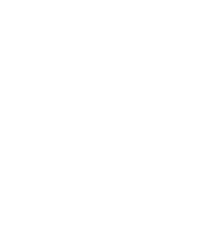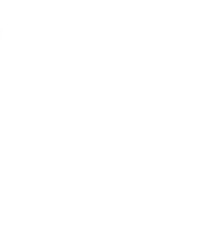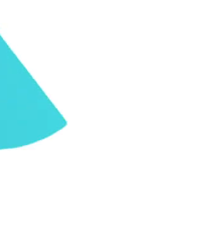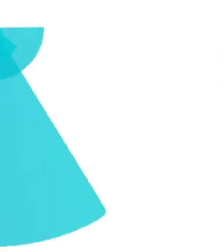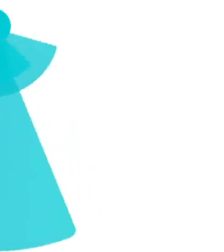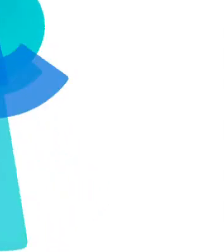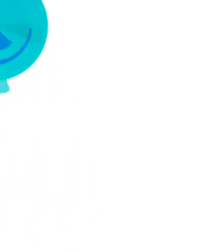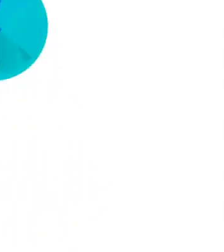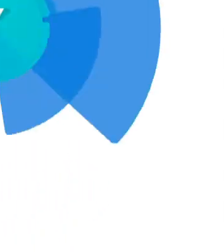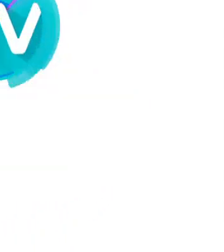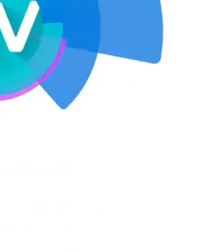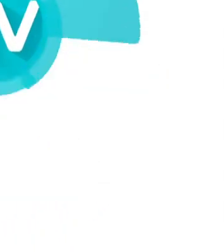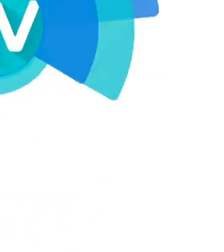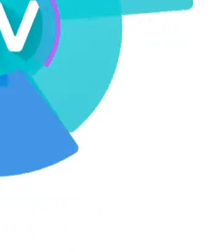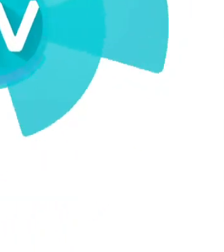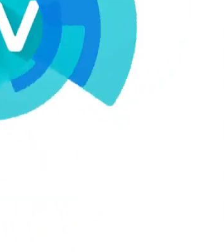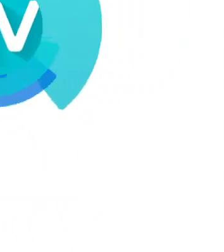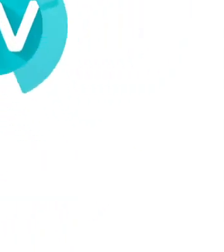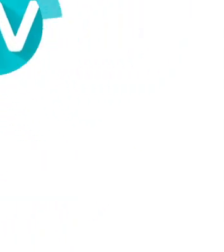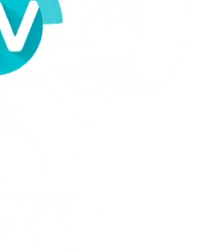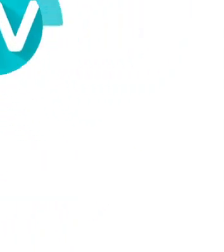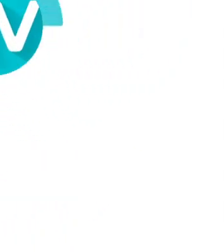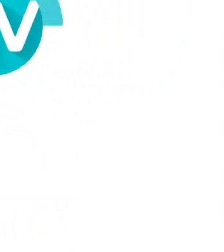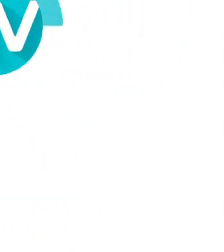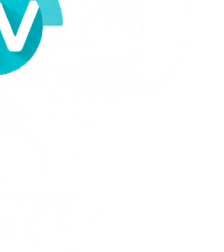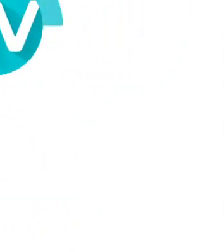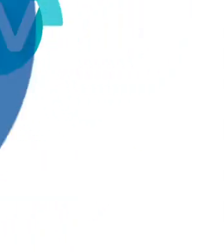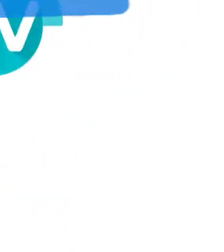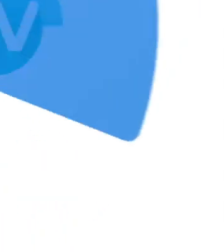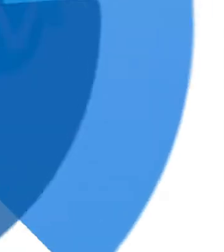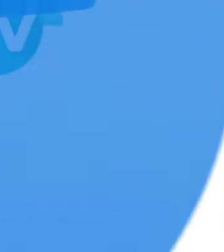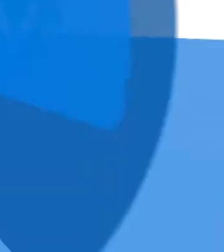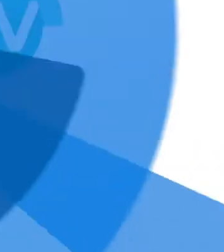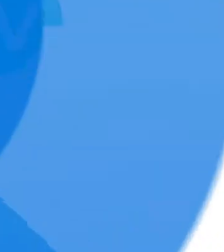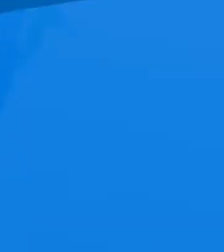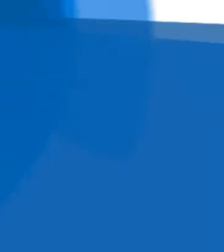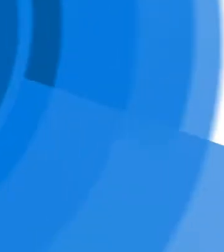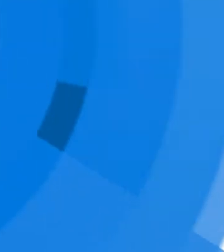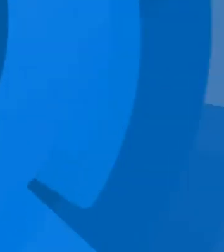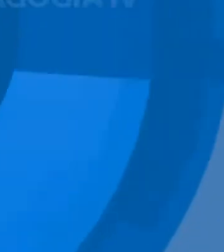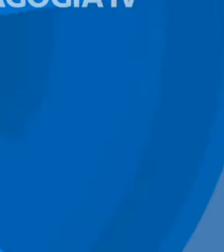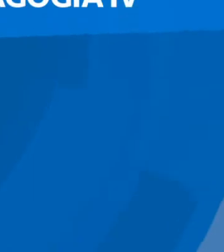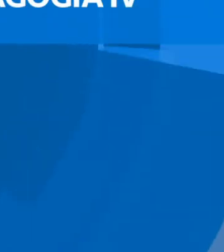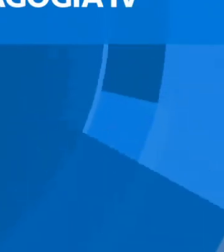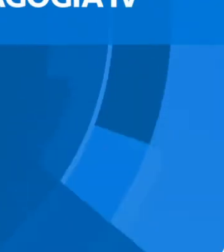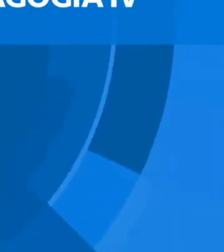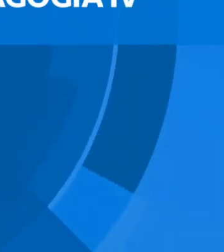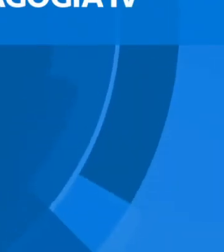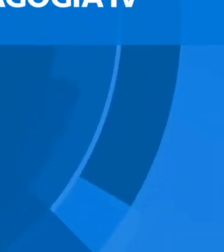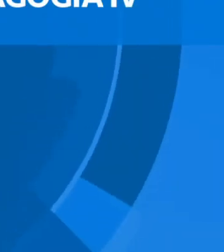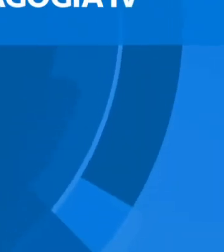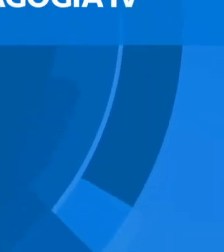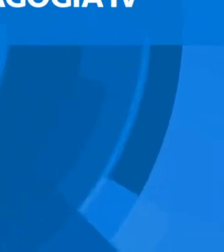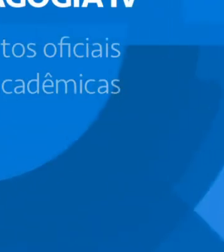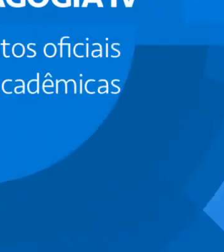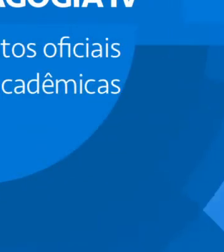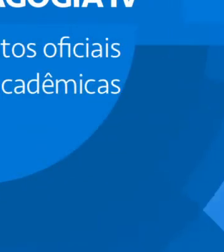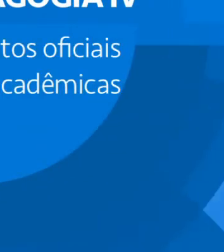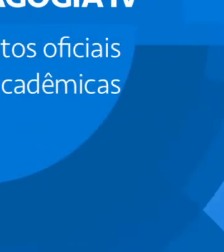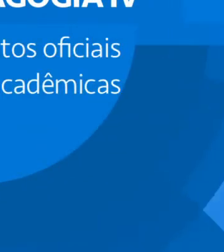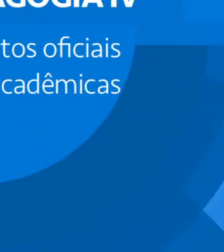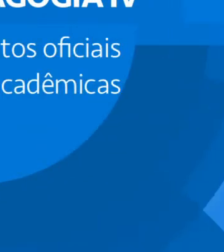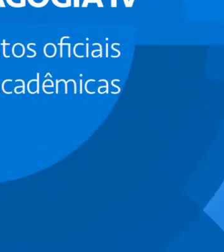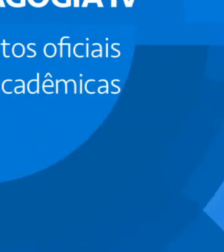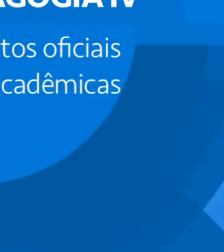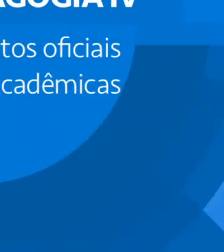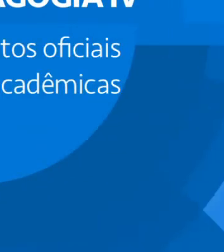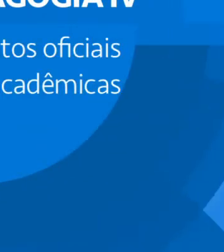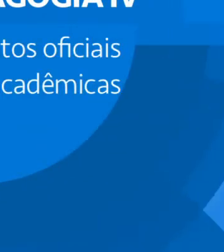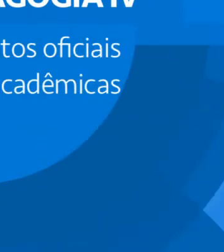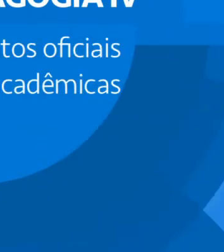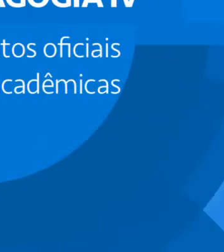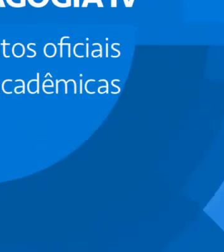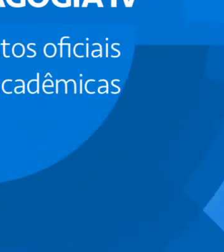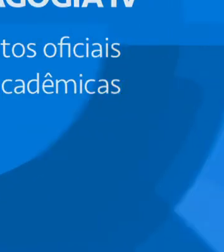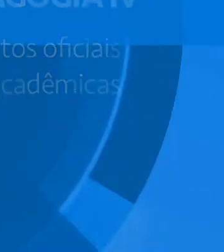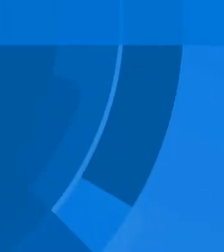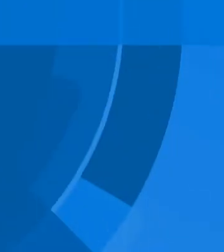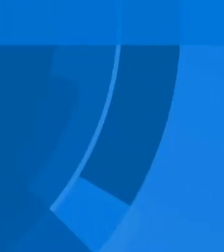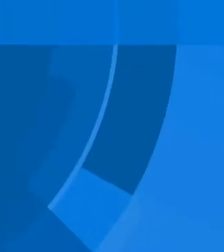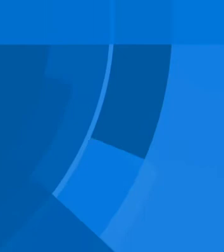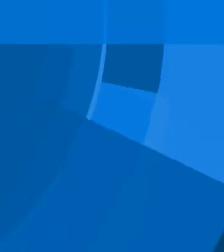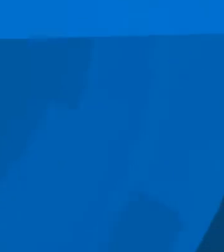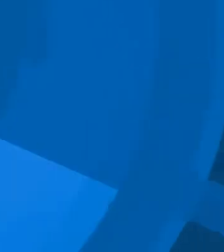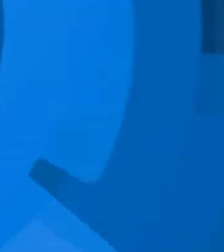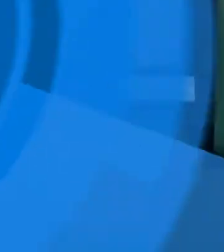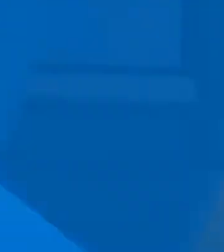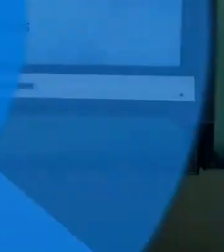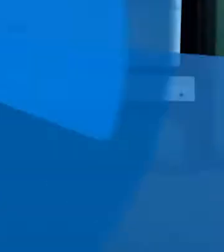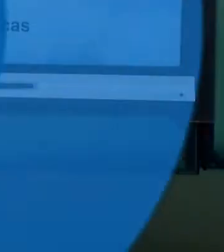[MÚSICA]